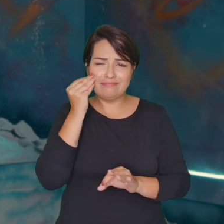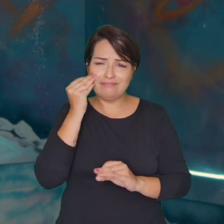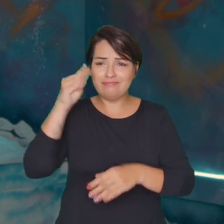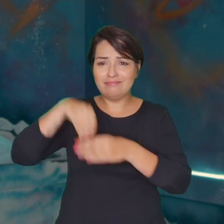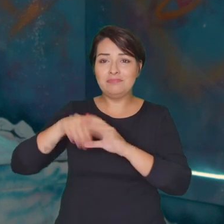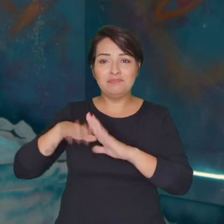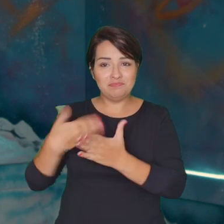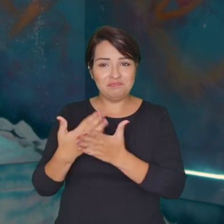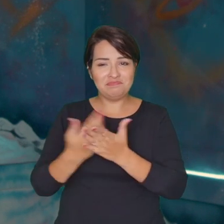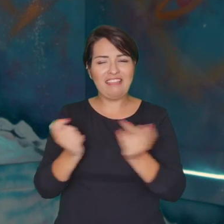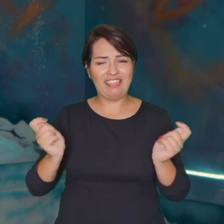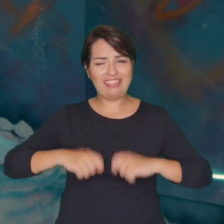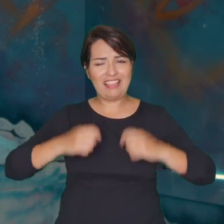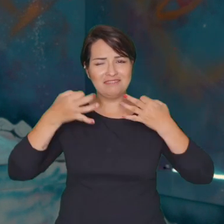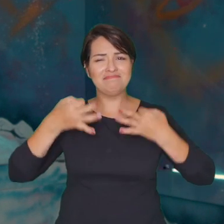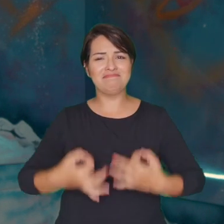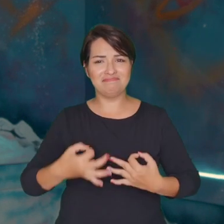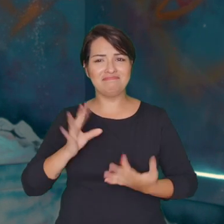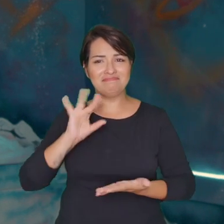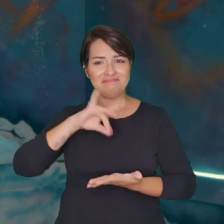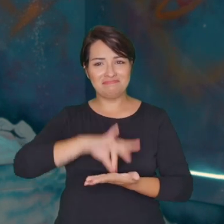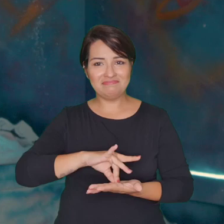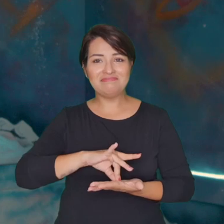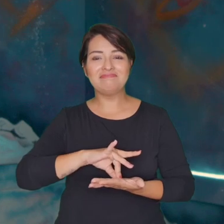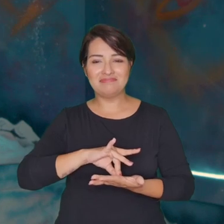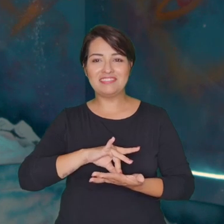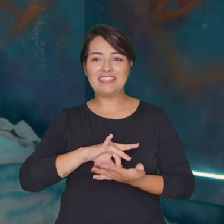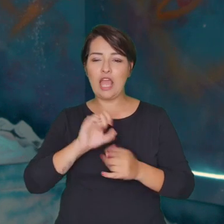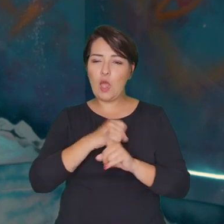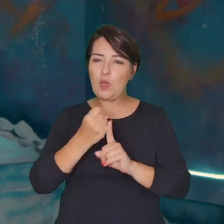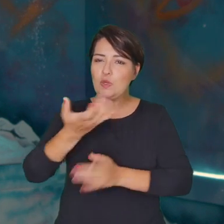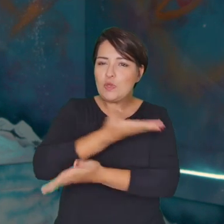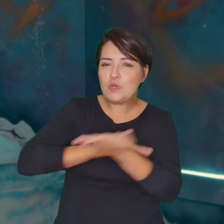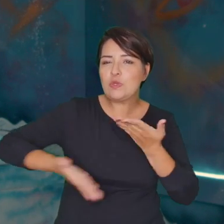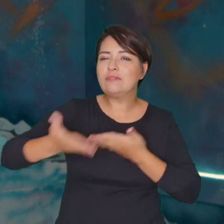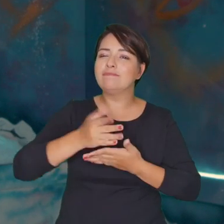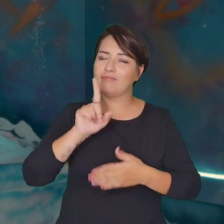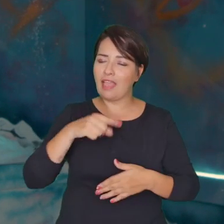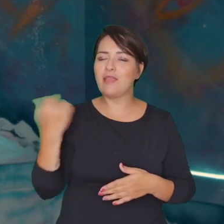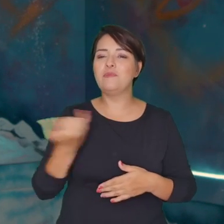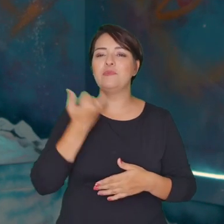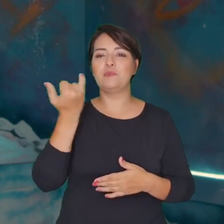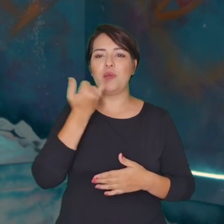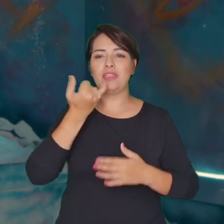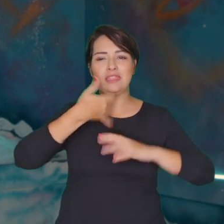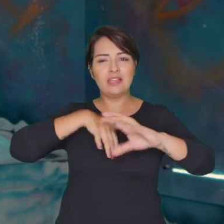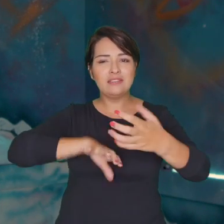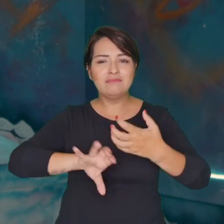nas suas escolas, porque dá muito certo, muito certo mesmo. A questão da sociabilização, é muito importante, da empatia.